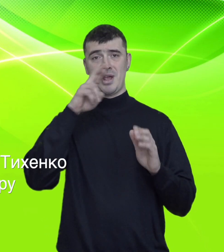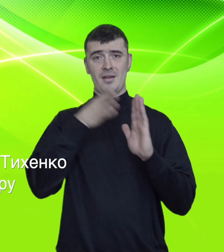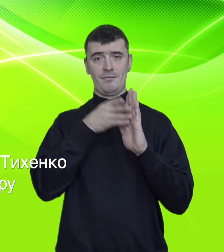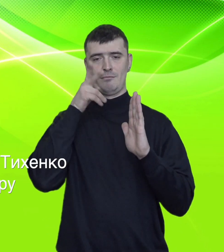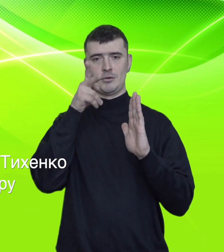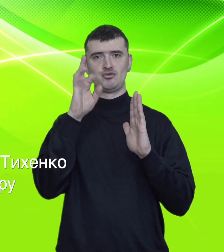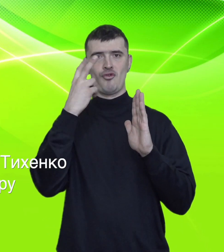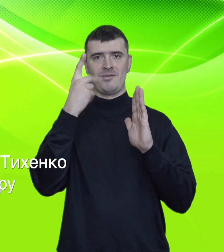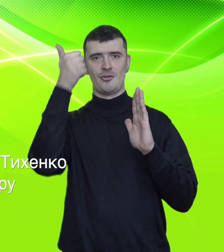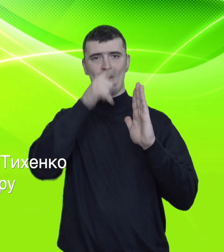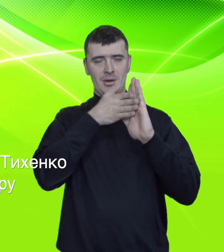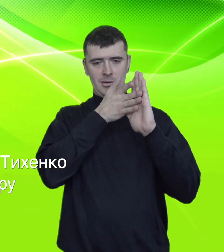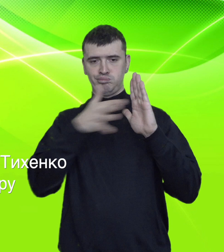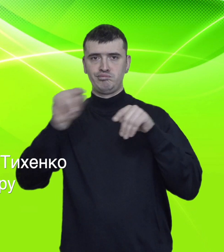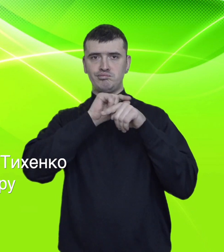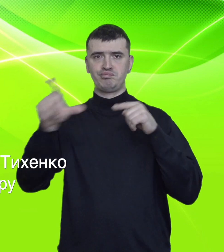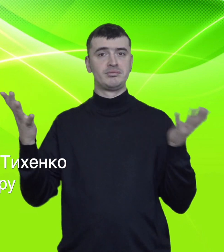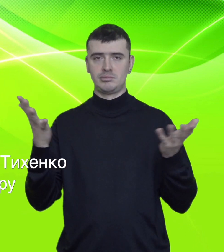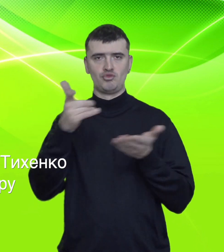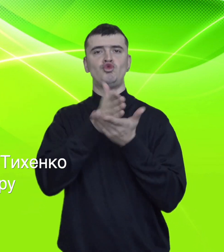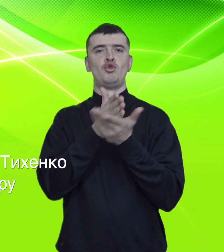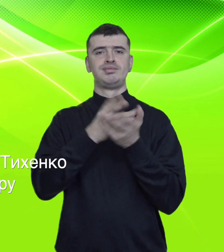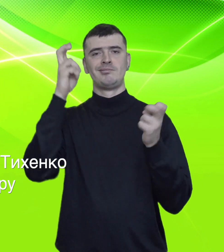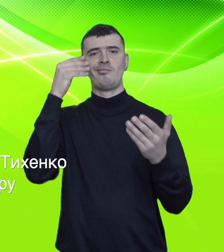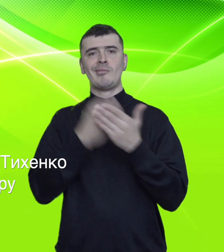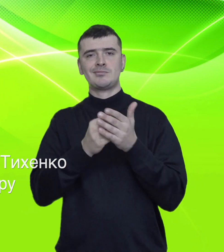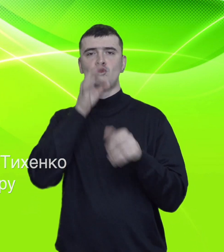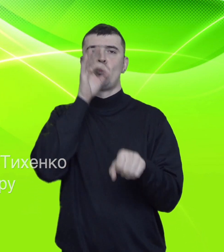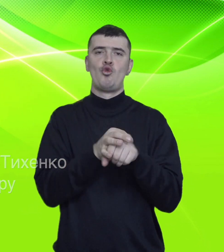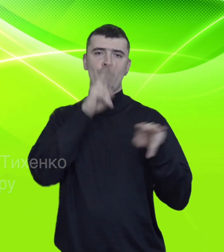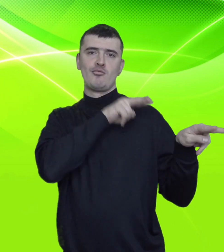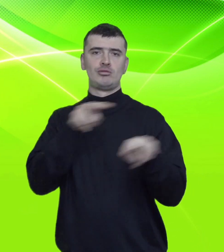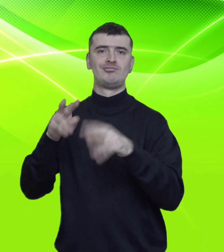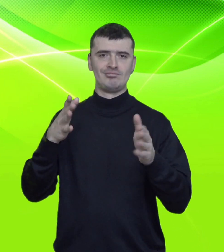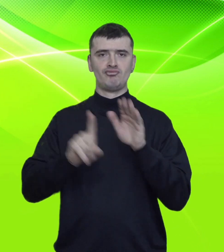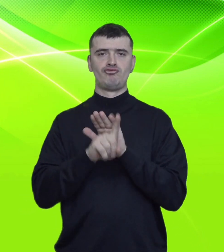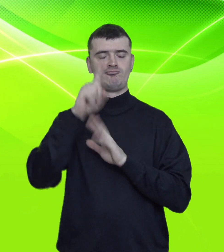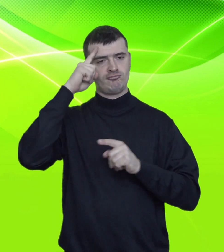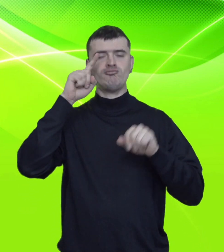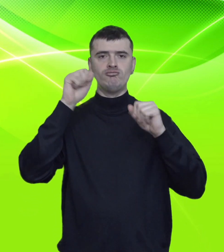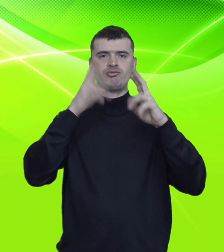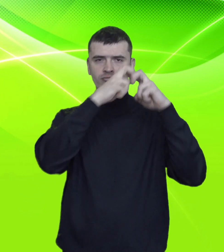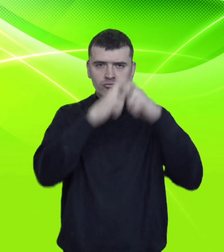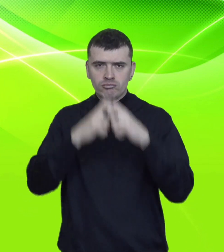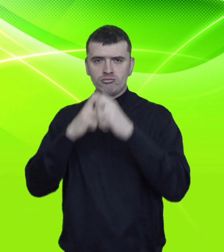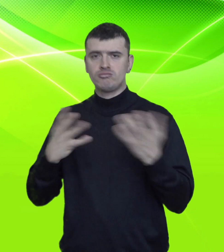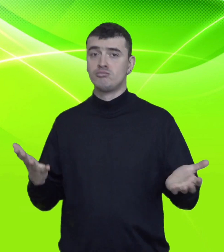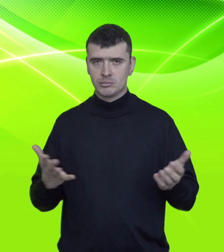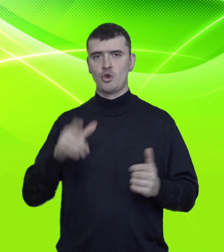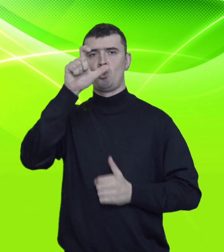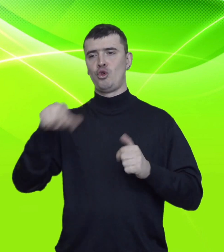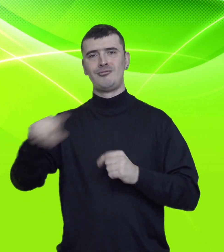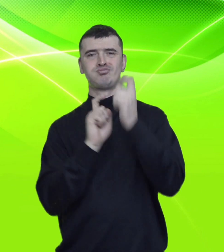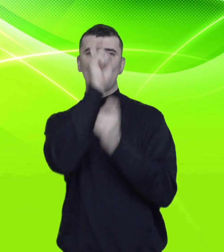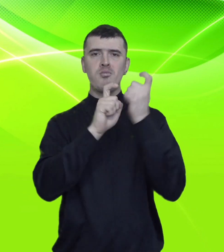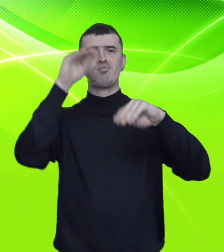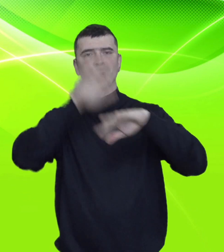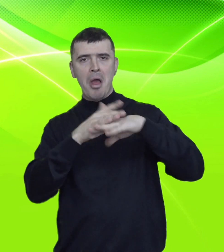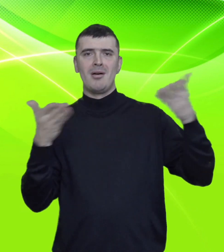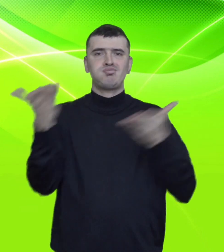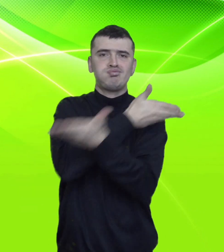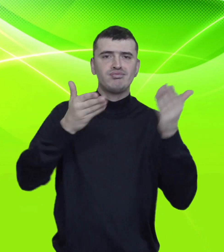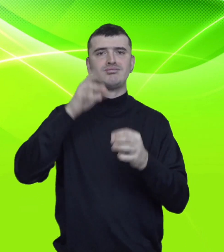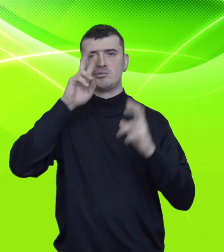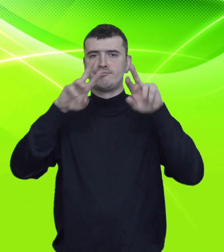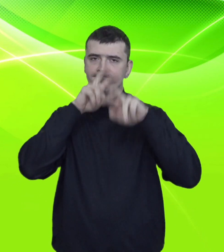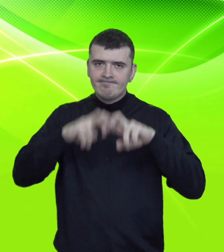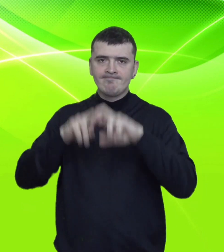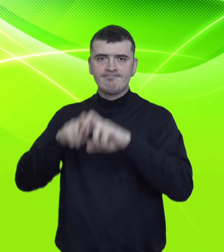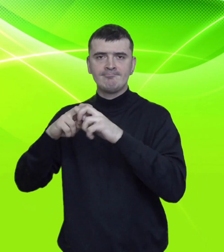С 1 января 2021 года Служба финансового уполномоченного начинает рассматривать споры граждан с банками,